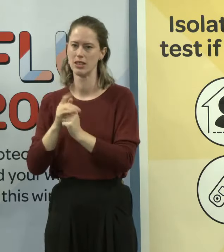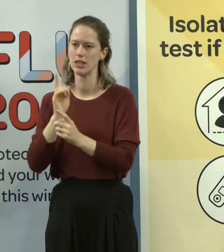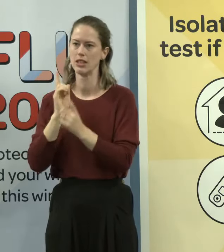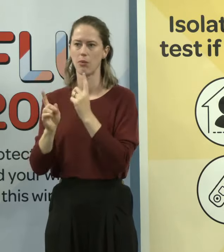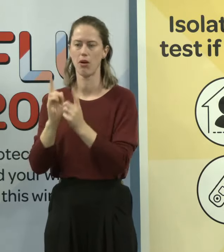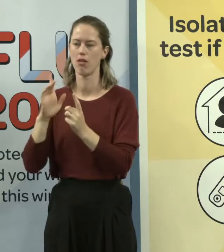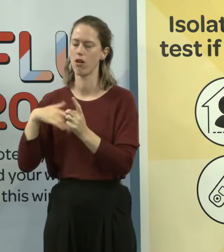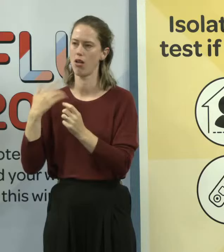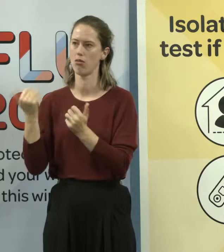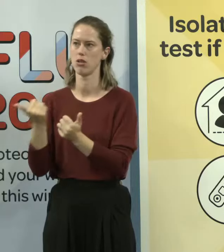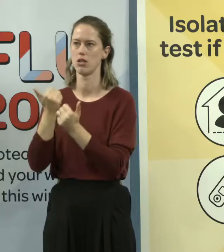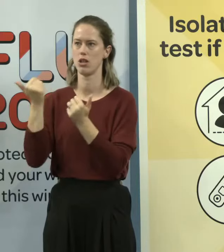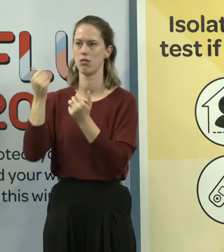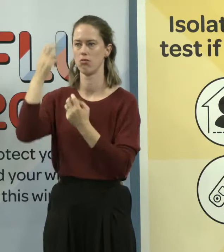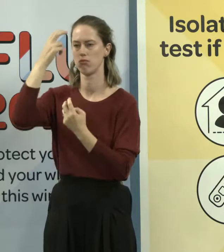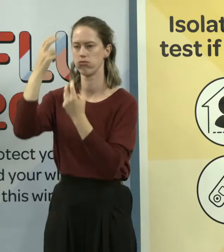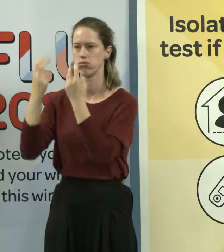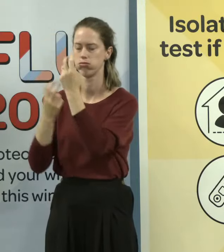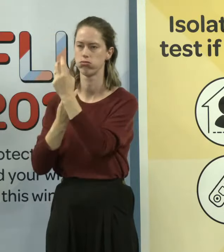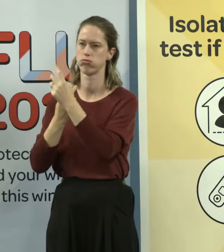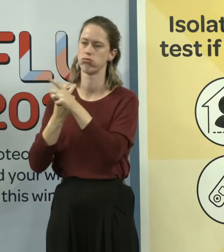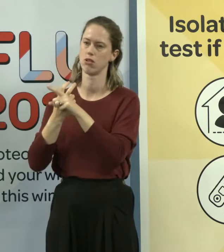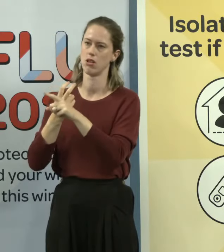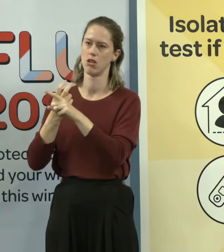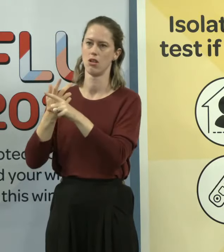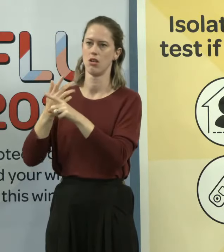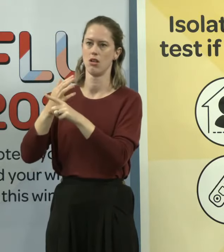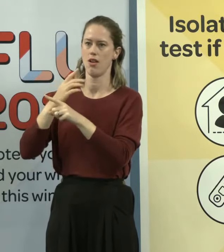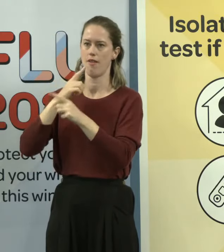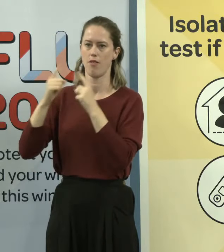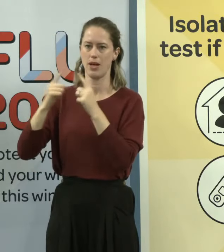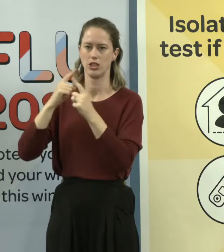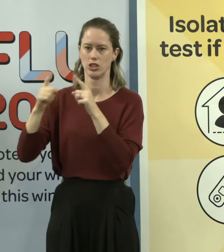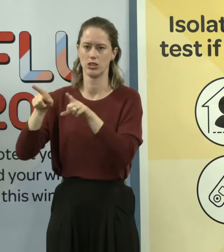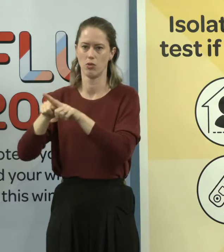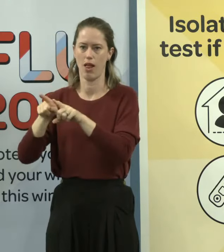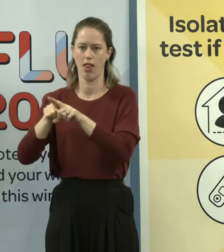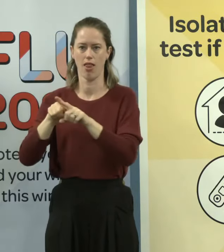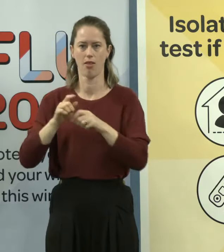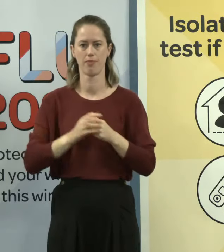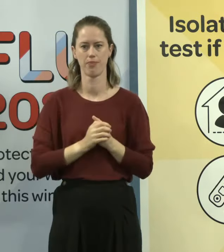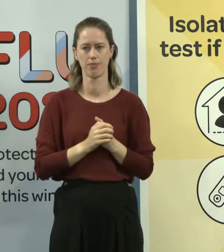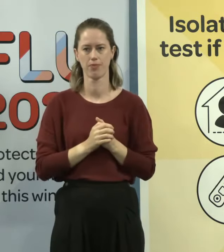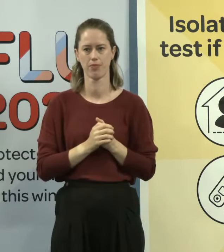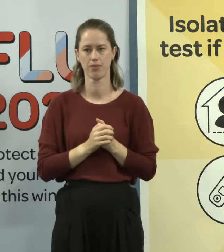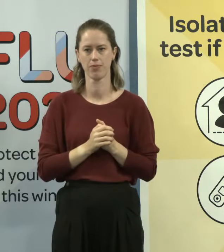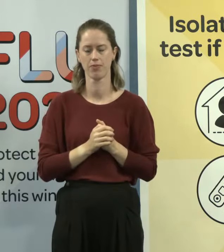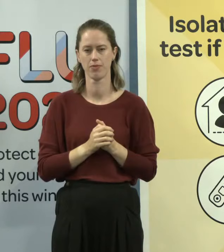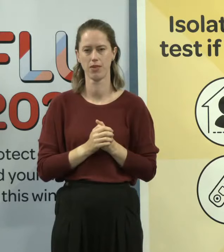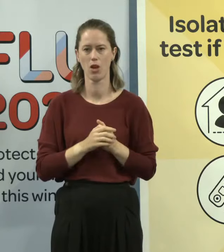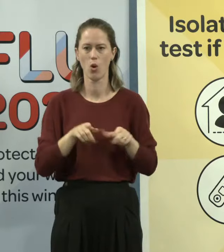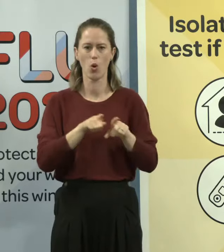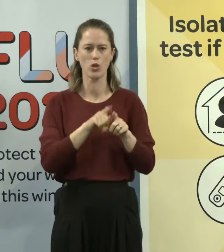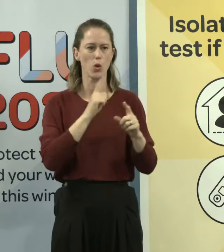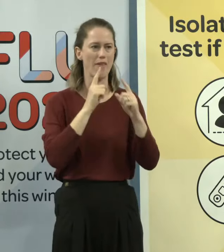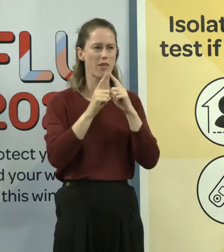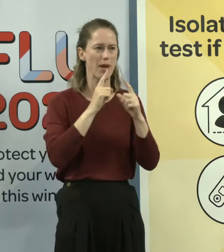etahi atu karere. I etahi wa kua